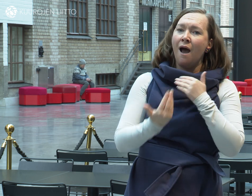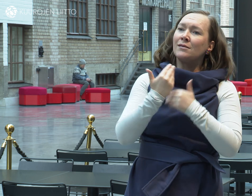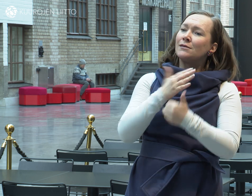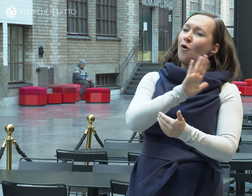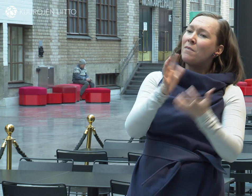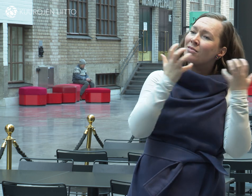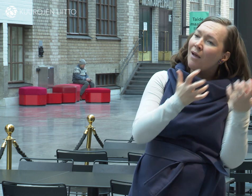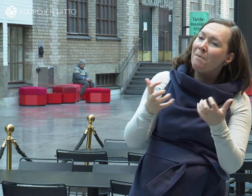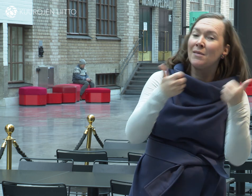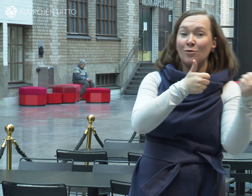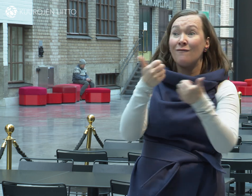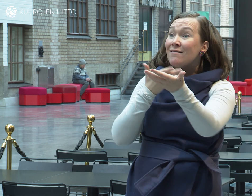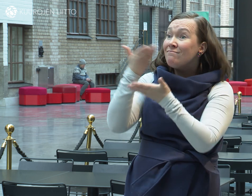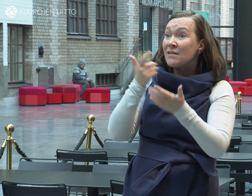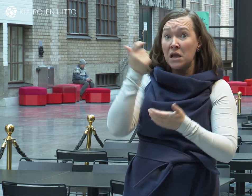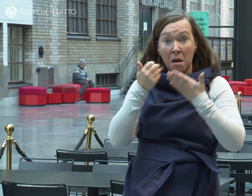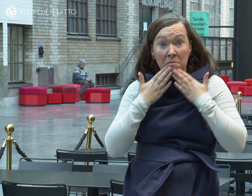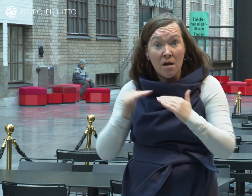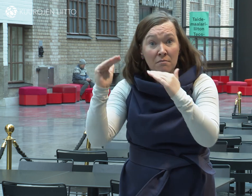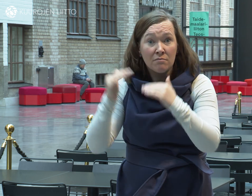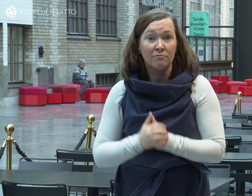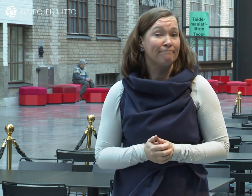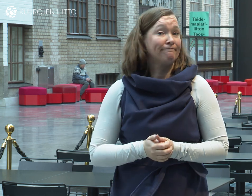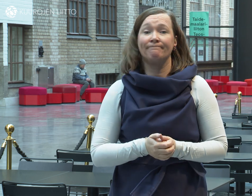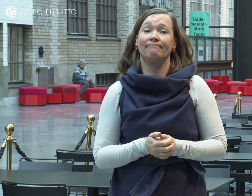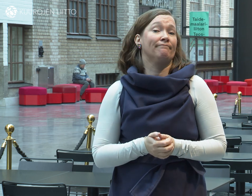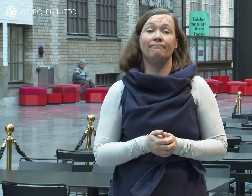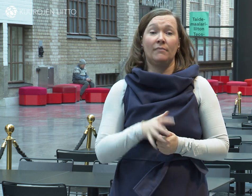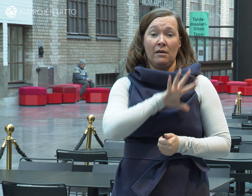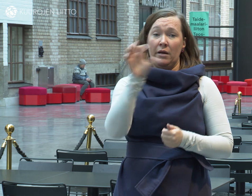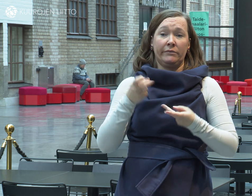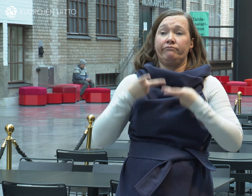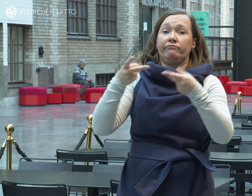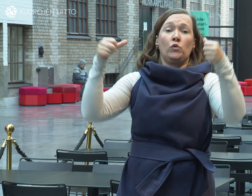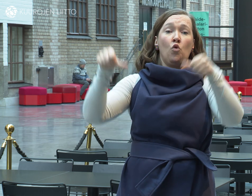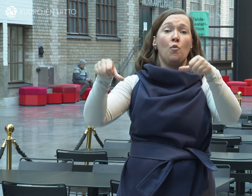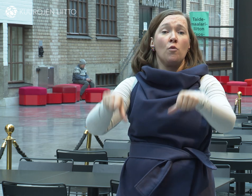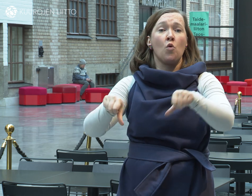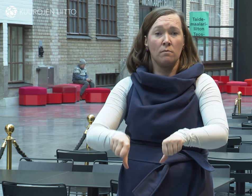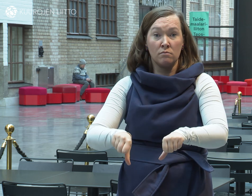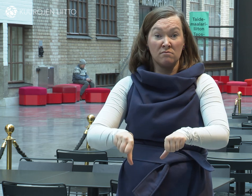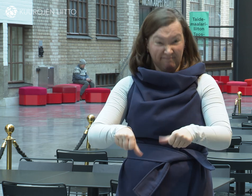Kuullaanko Kelassa asiakkaiden tarpeita ja toiveita paremmin? Tilanne on vain huonontunut entisestään.